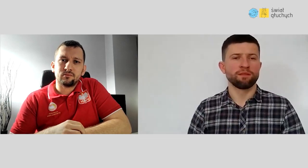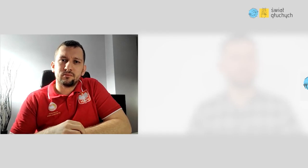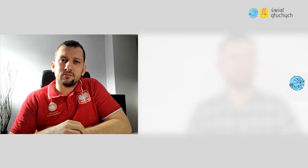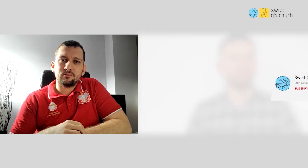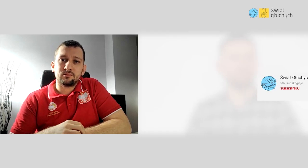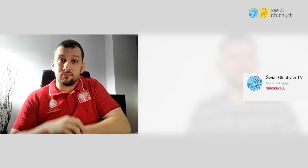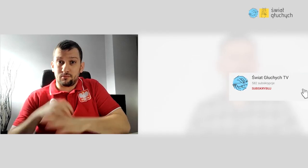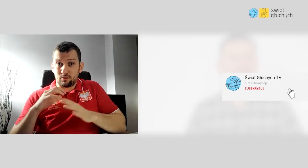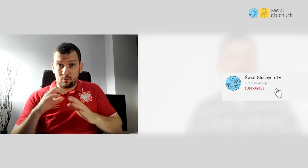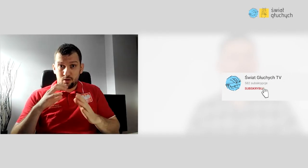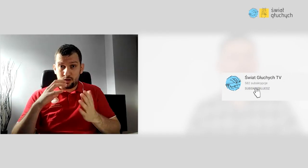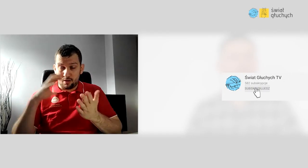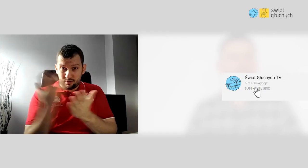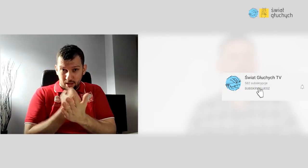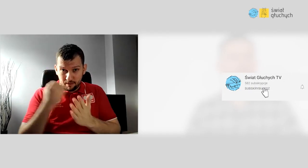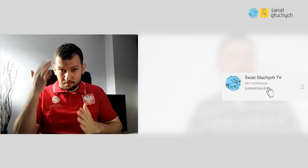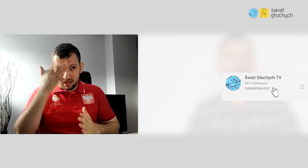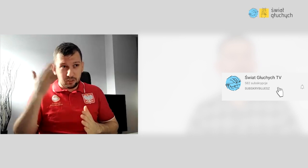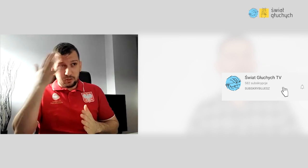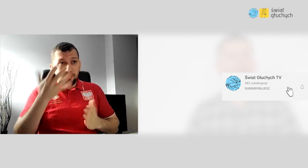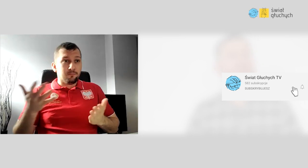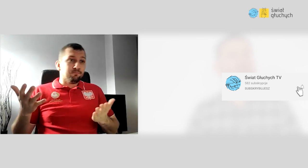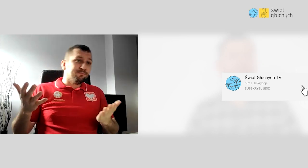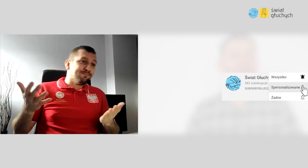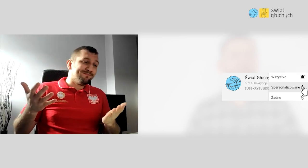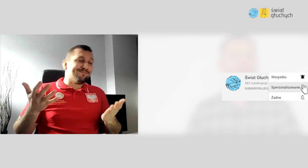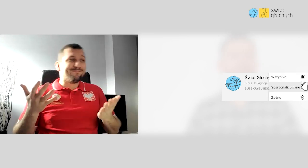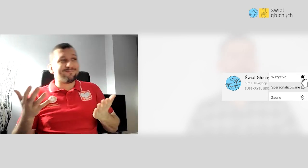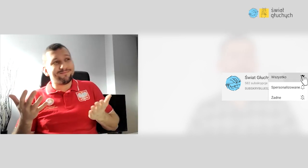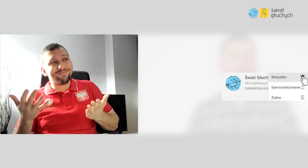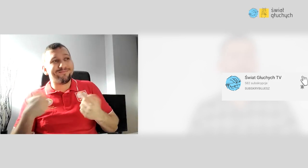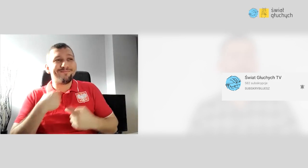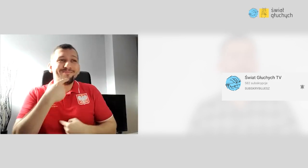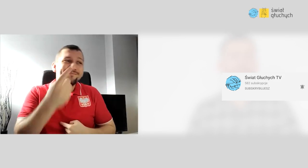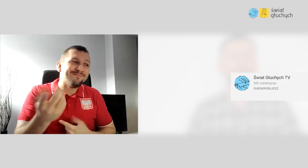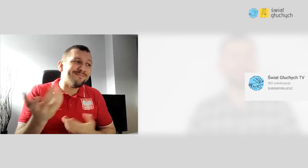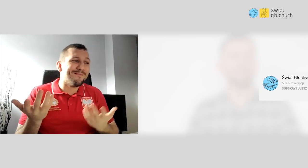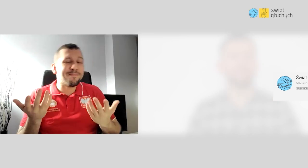Moje marzenie sportowe...